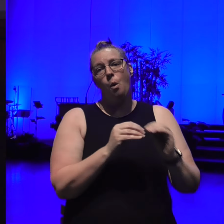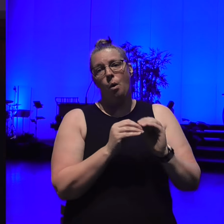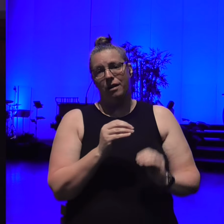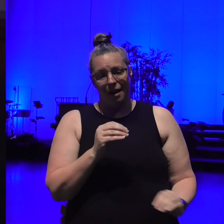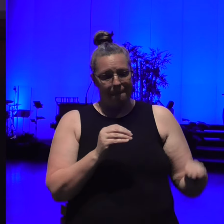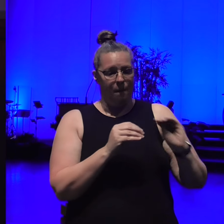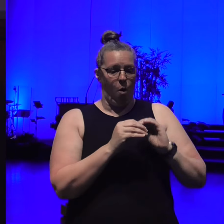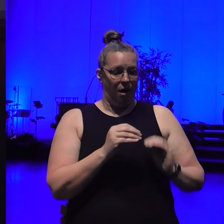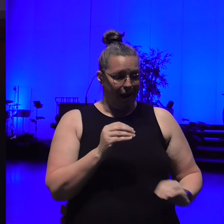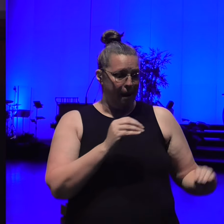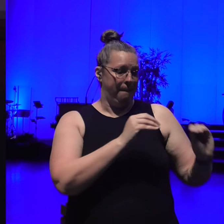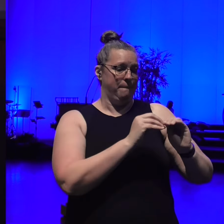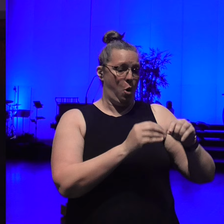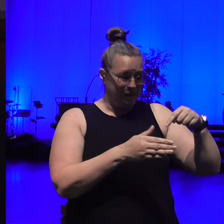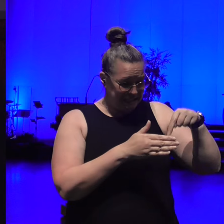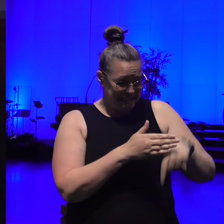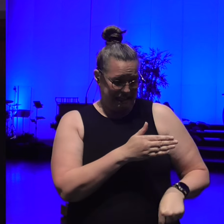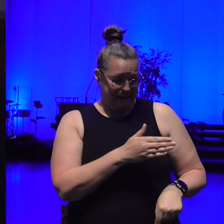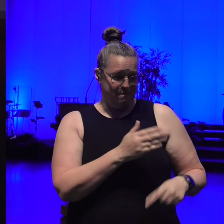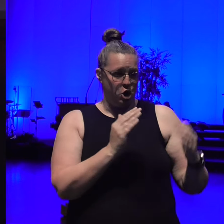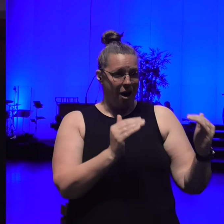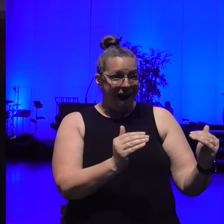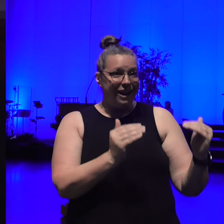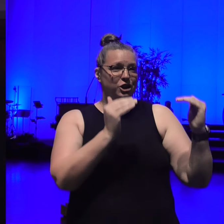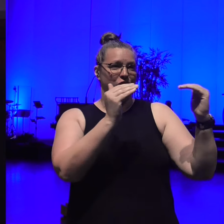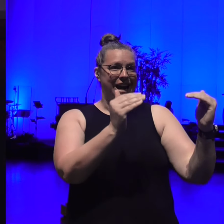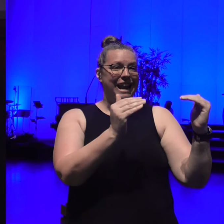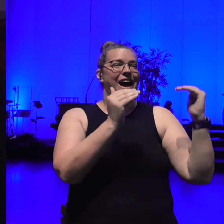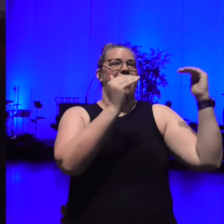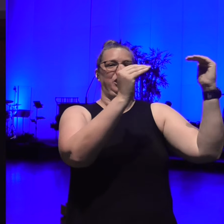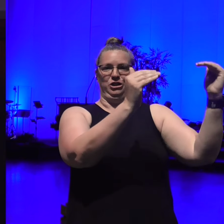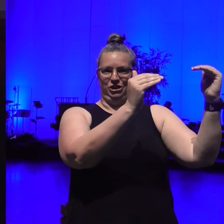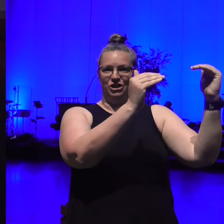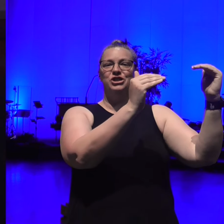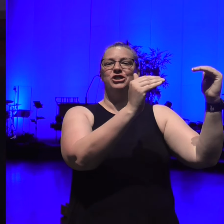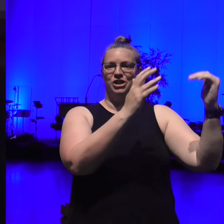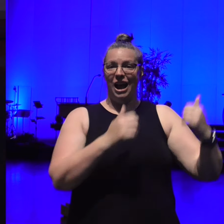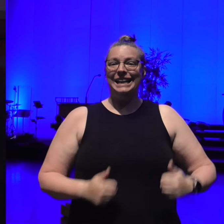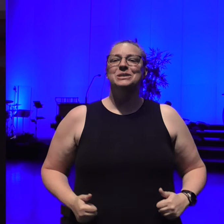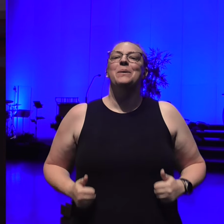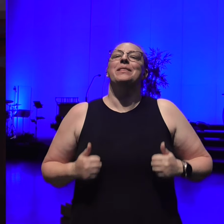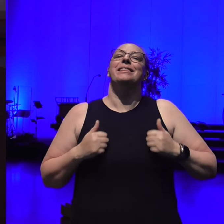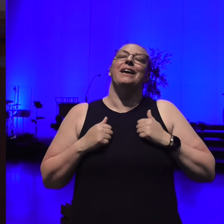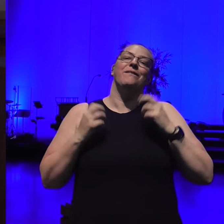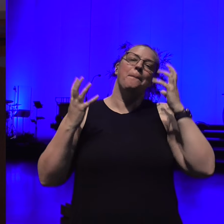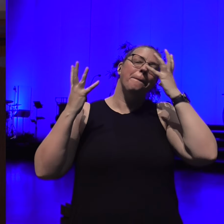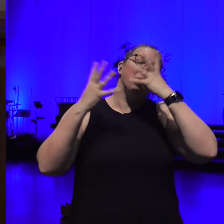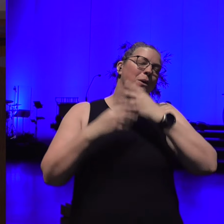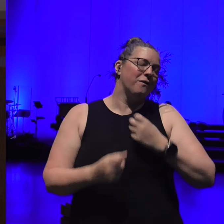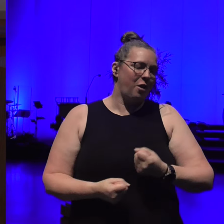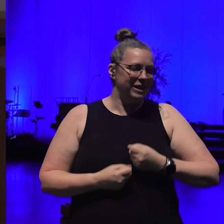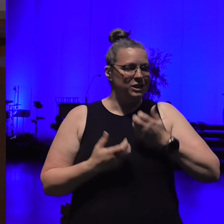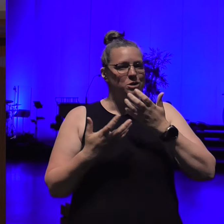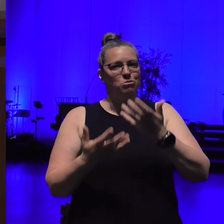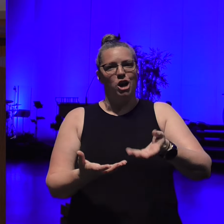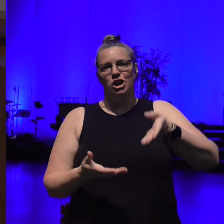Más y más profundo, más y más alto, vivir como esa hermosa expresión de la divinidad que soy